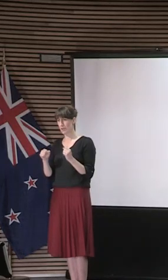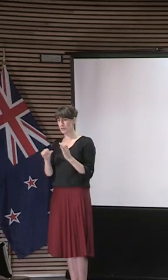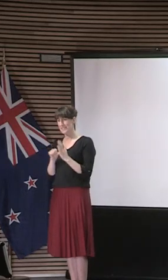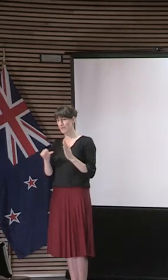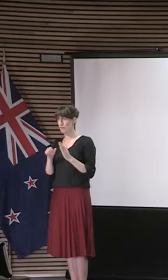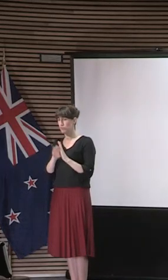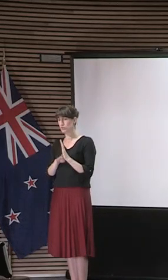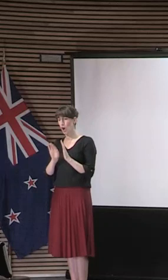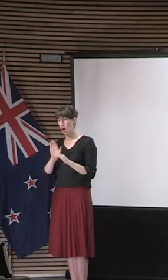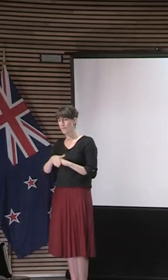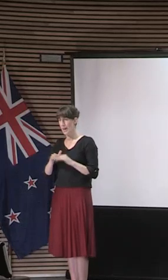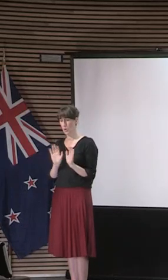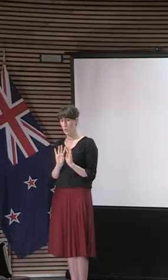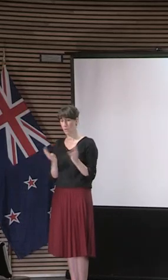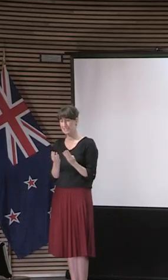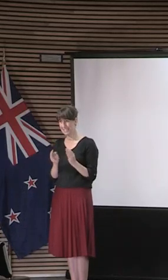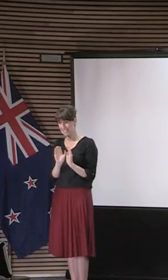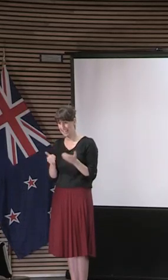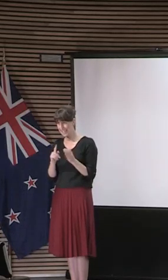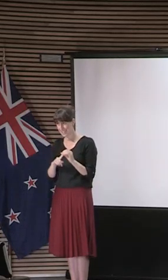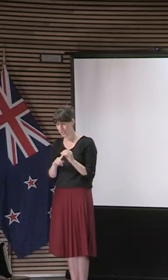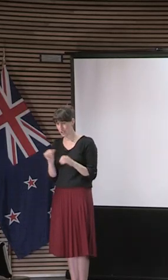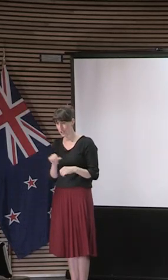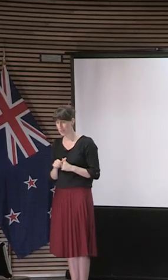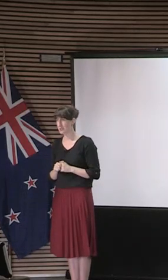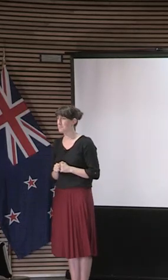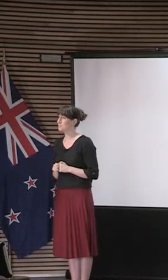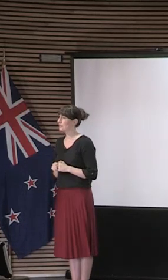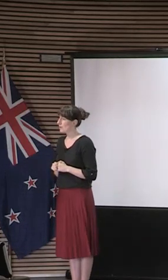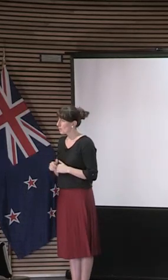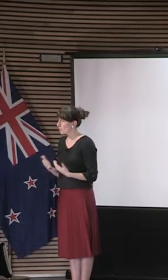huarahi kaore ratou e pai ki te ahu atu, tae atu ki te mea he